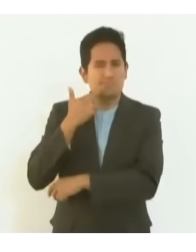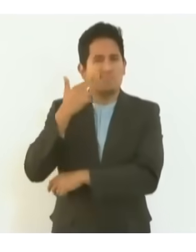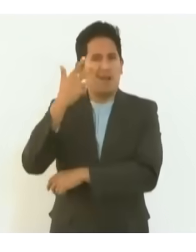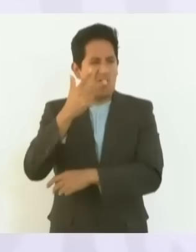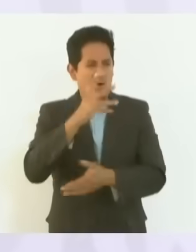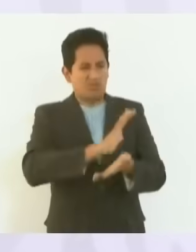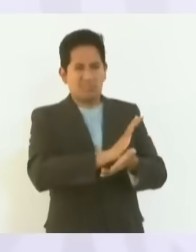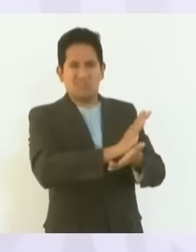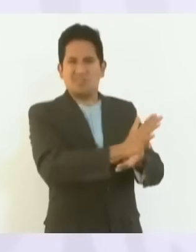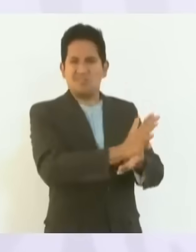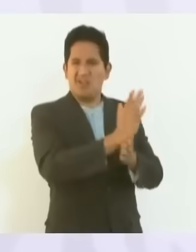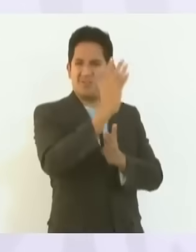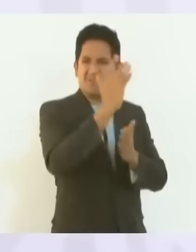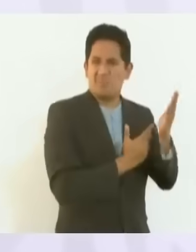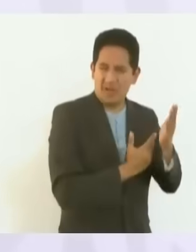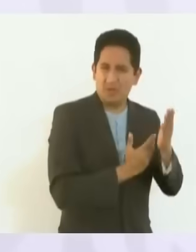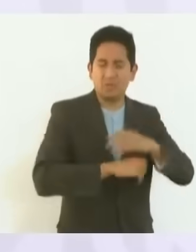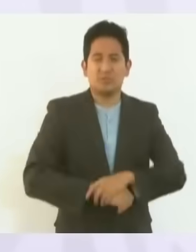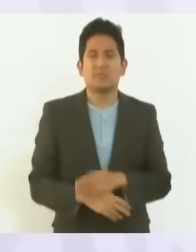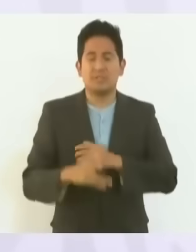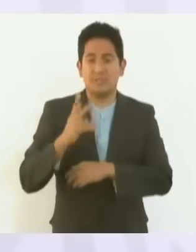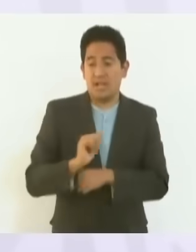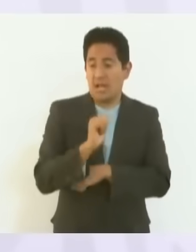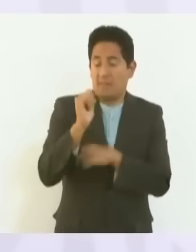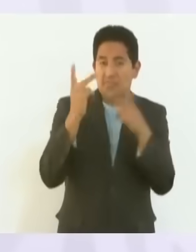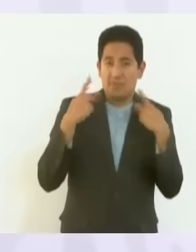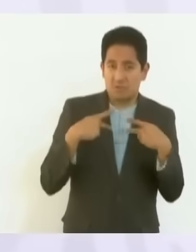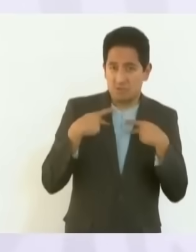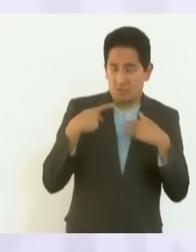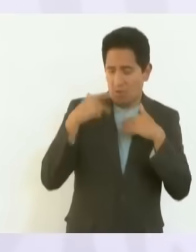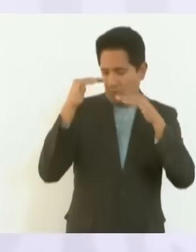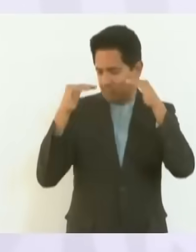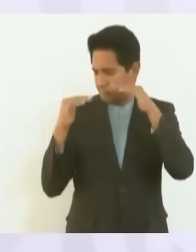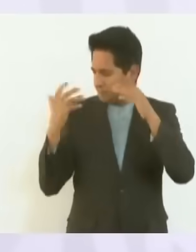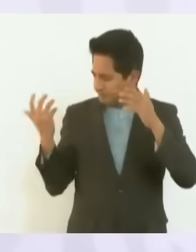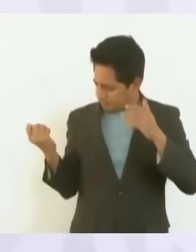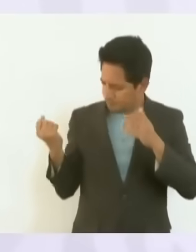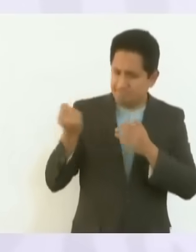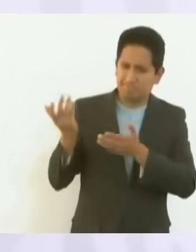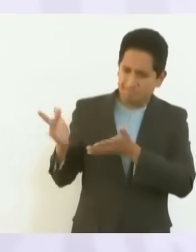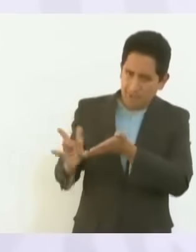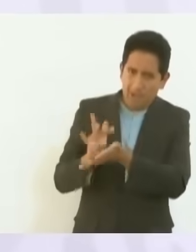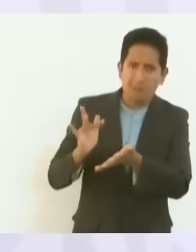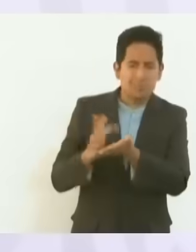tender la mano al que se queda atrás, de ofrecer una alternativa de vida sobre una alternativa de